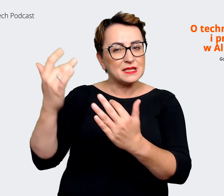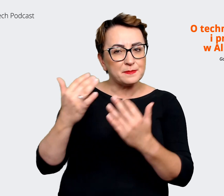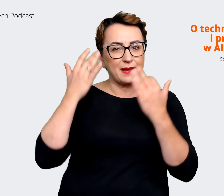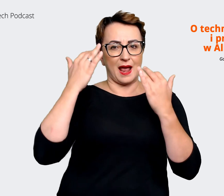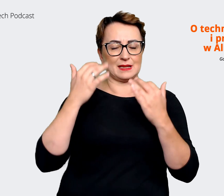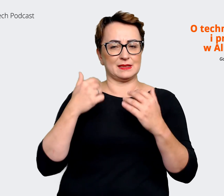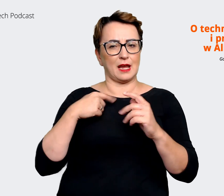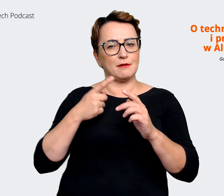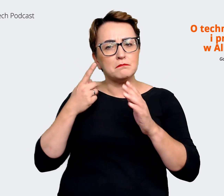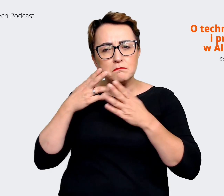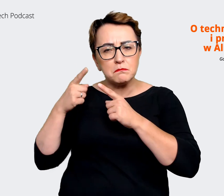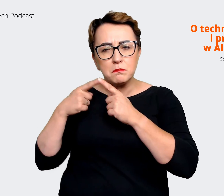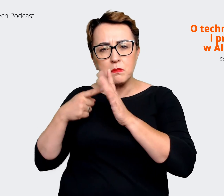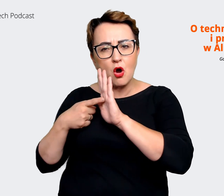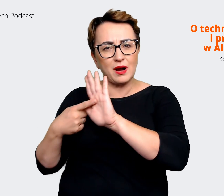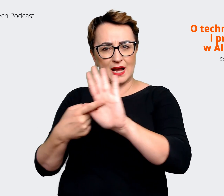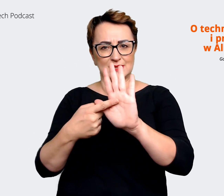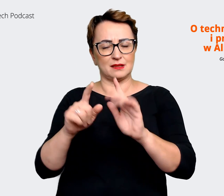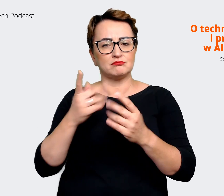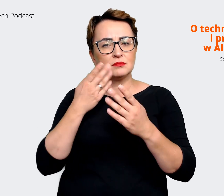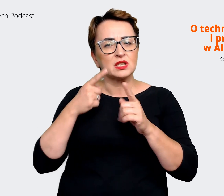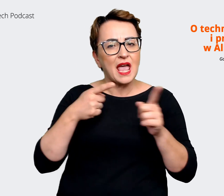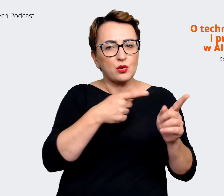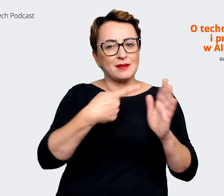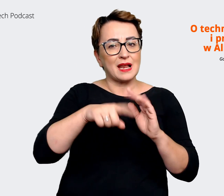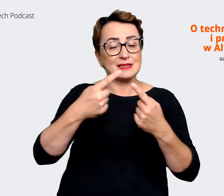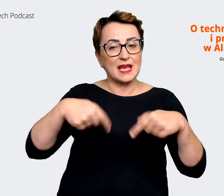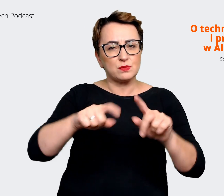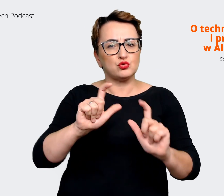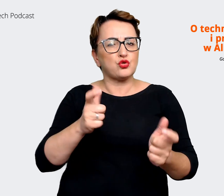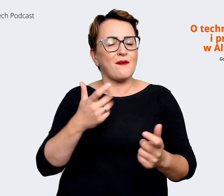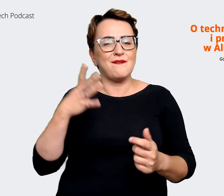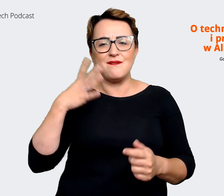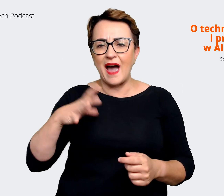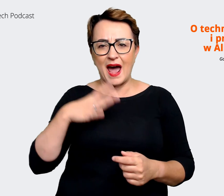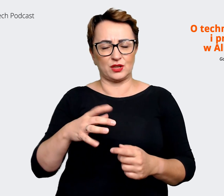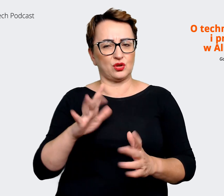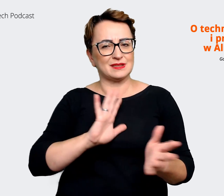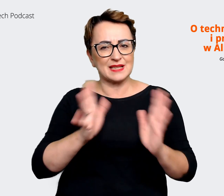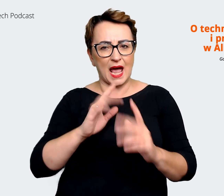kierunki dla zespołów. O czym warto zadbać w najbliższych sprintach. O co można zadbać,